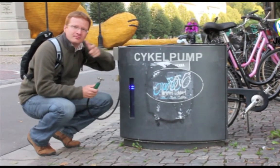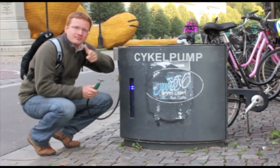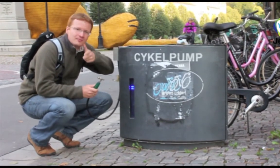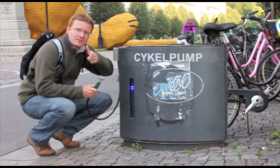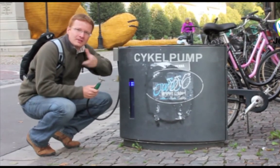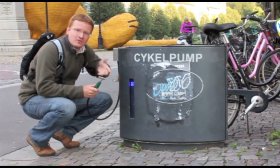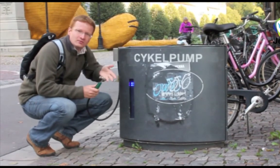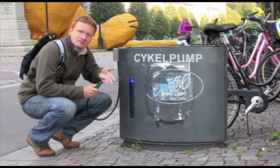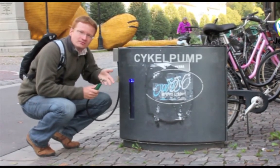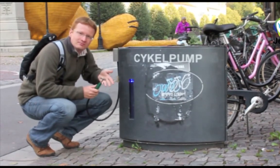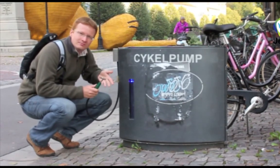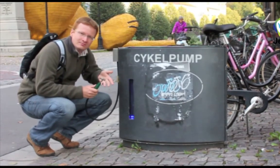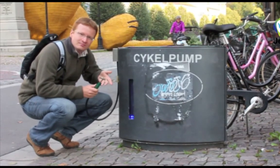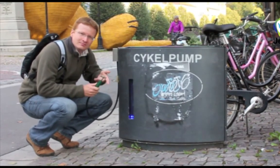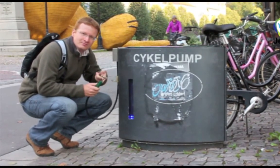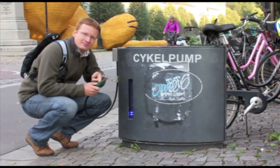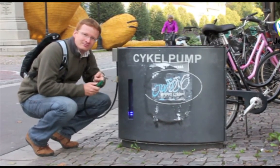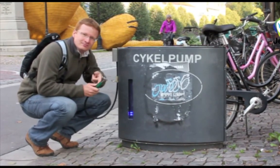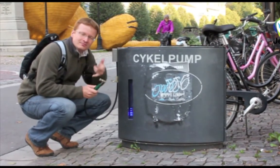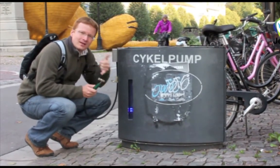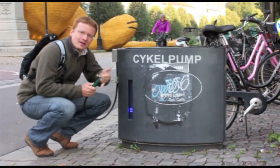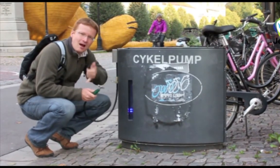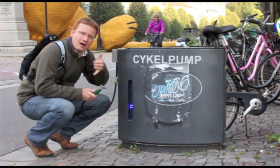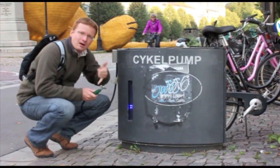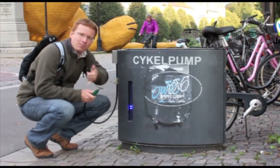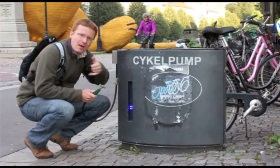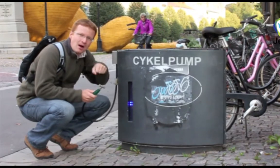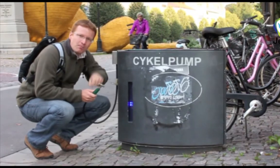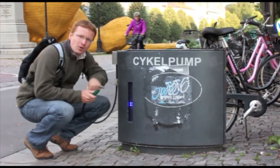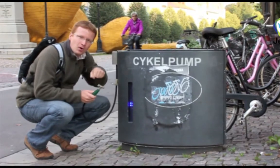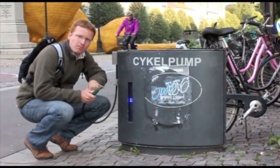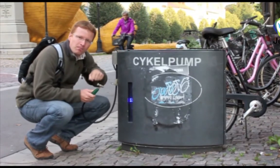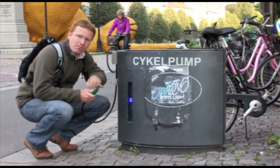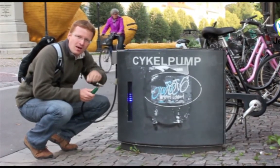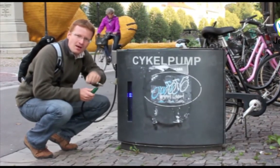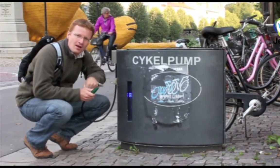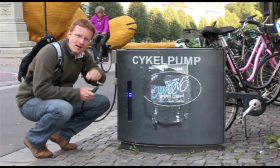Mi az? Kerékpárpumpa.